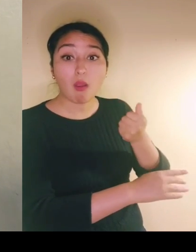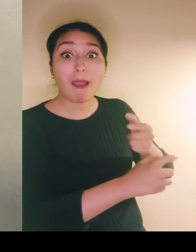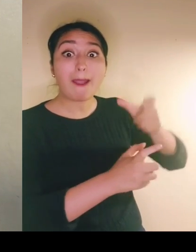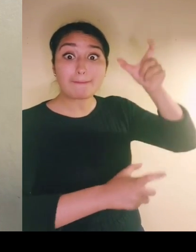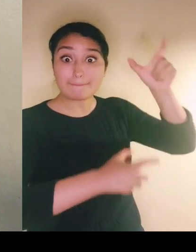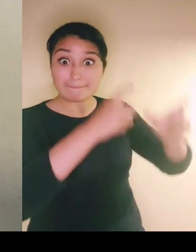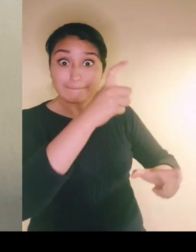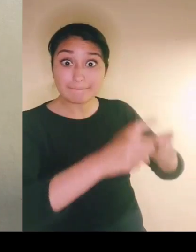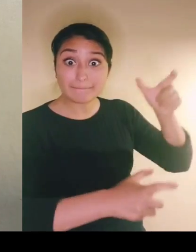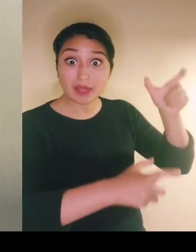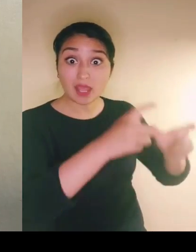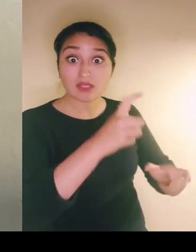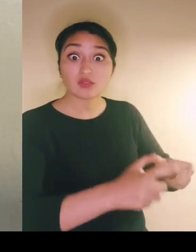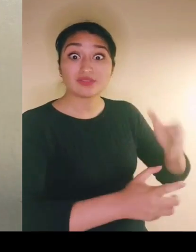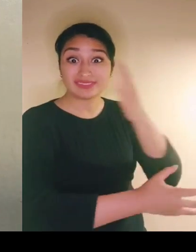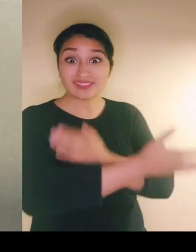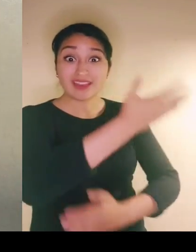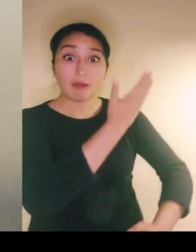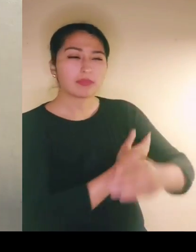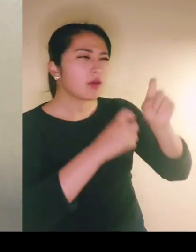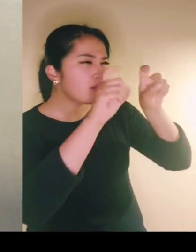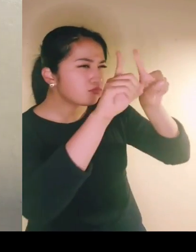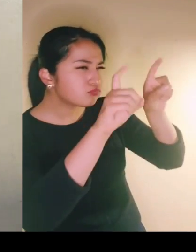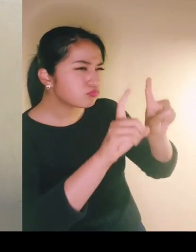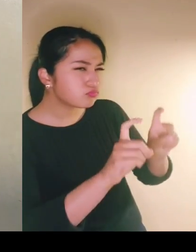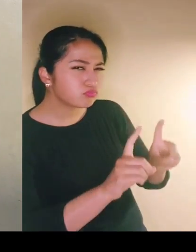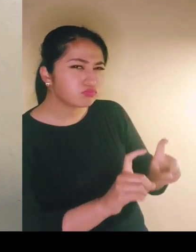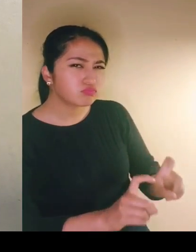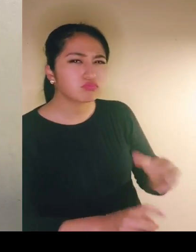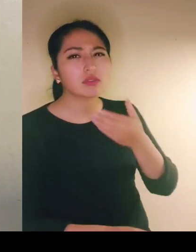modificación o derogatoria las personas con discapacidad